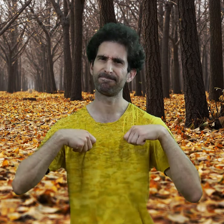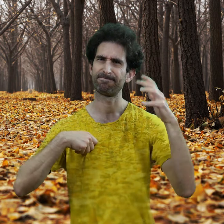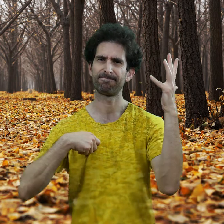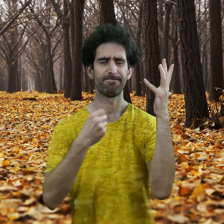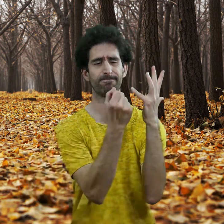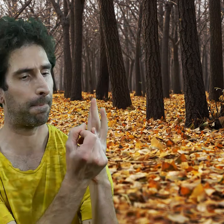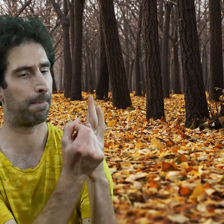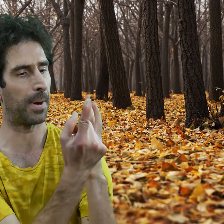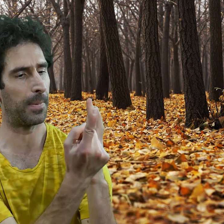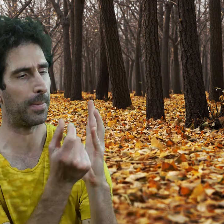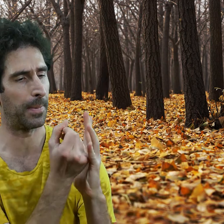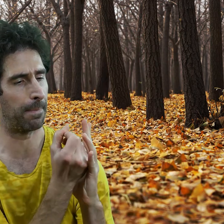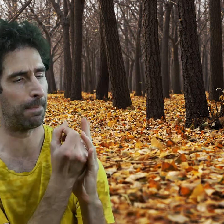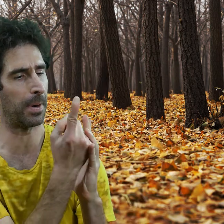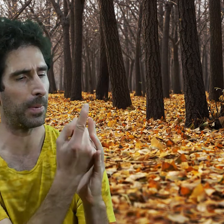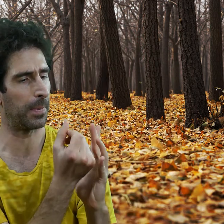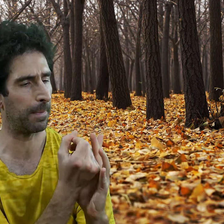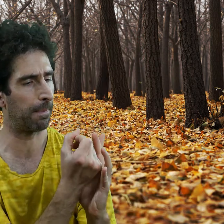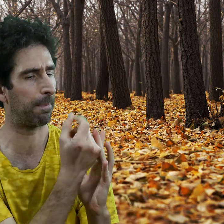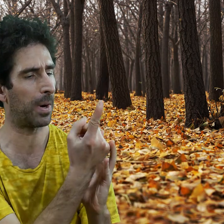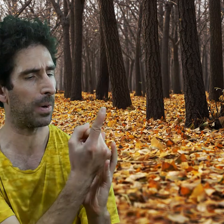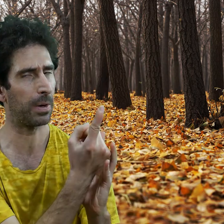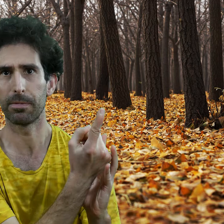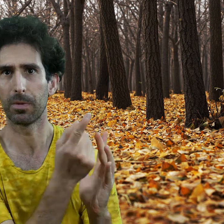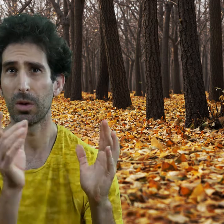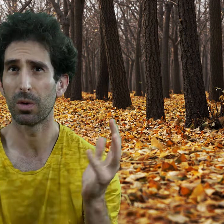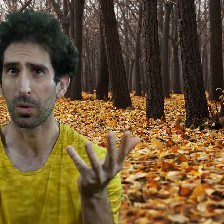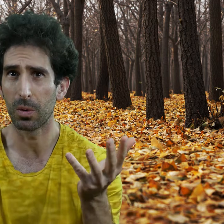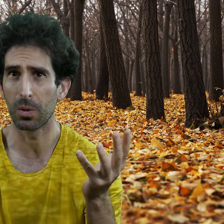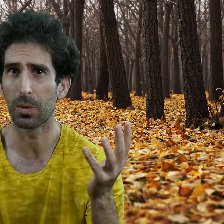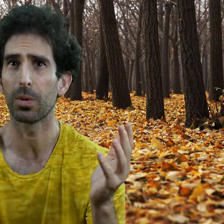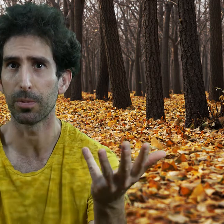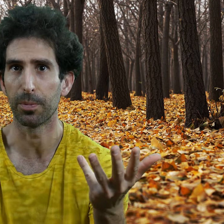L'arbre s'en débarasse. Comment ?